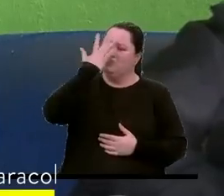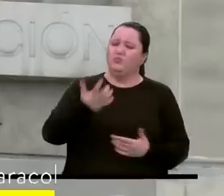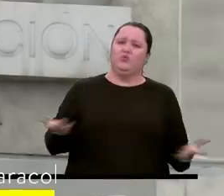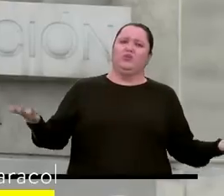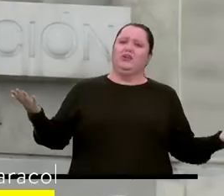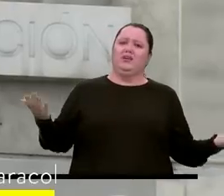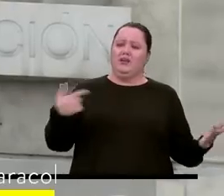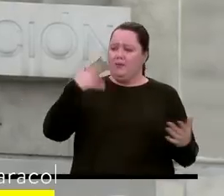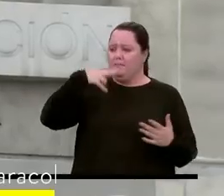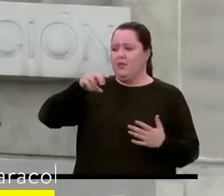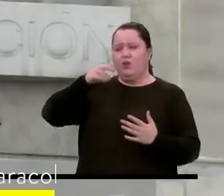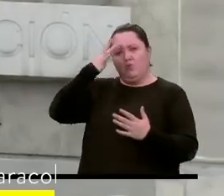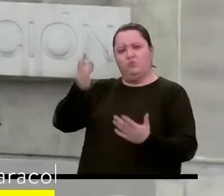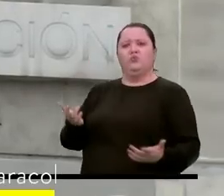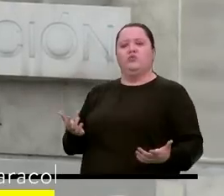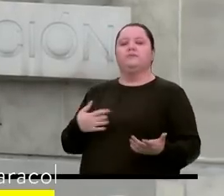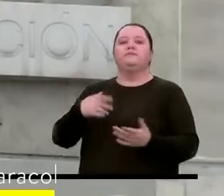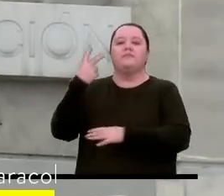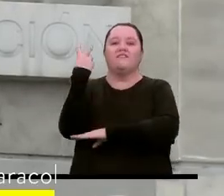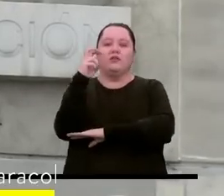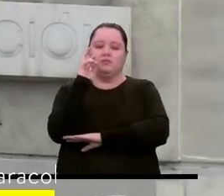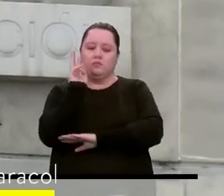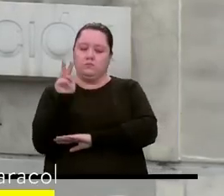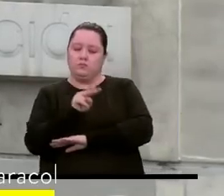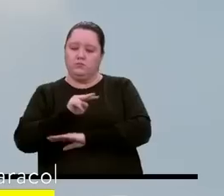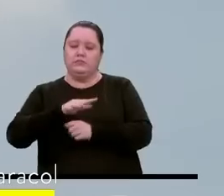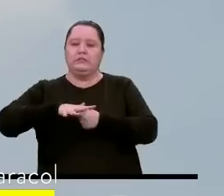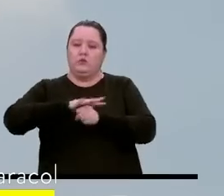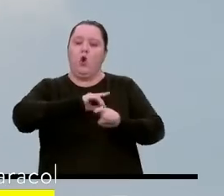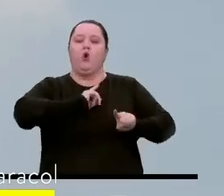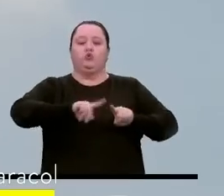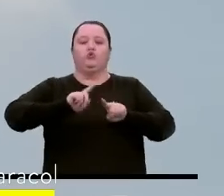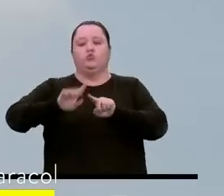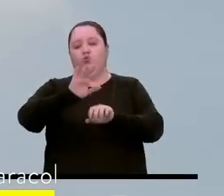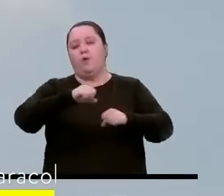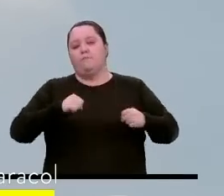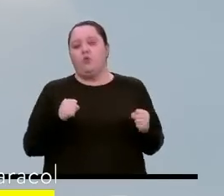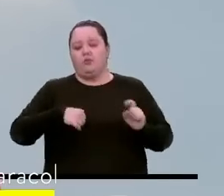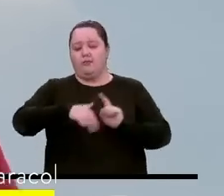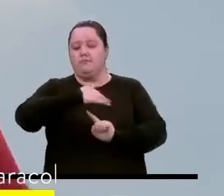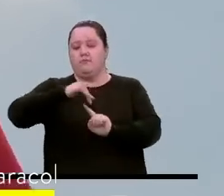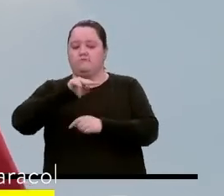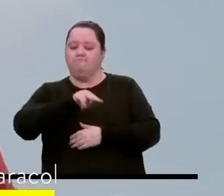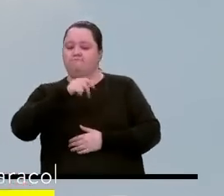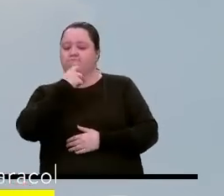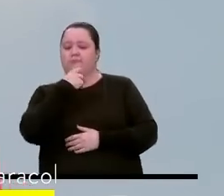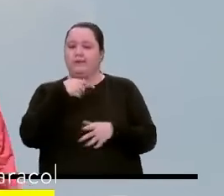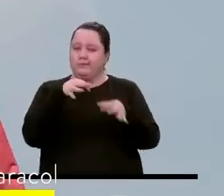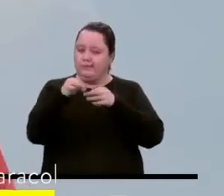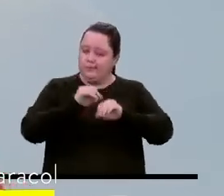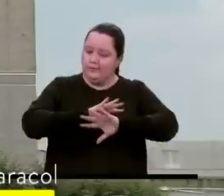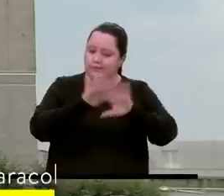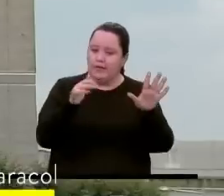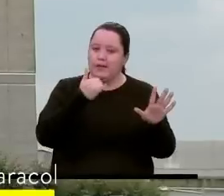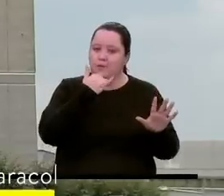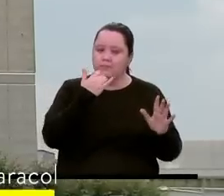las manos delincuenciales de micro tráfico en Bosa. )) quiero que se haga justicia y me digan porque si razón le